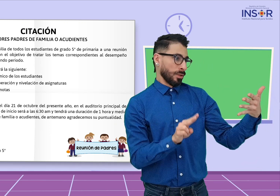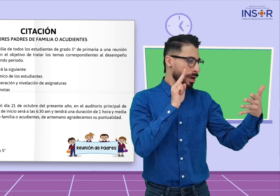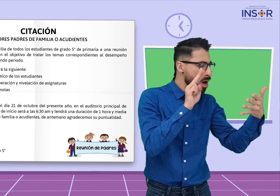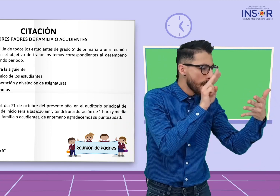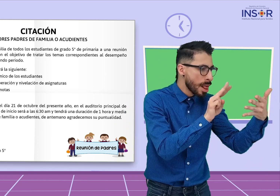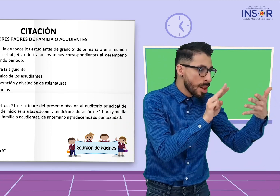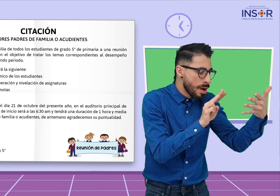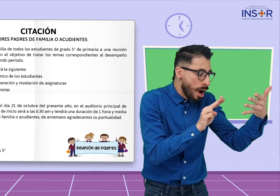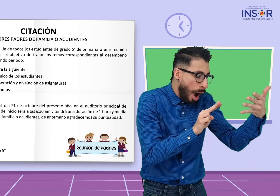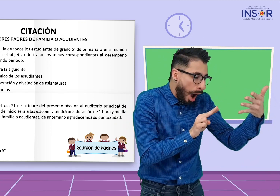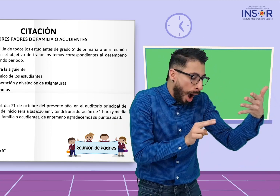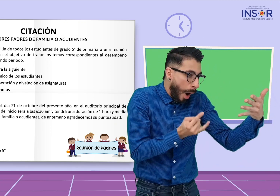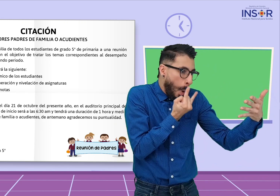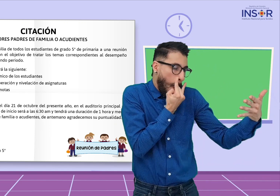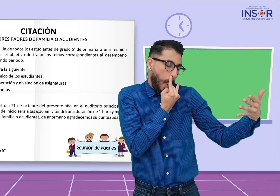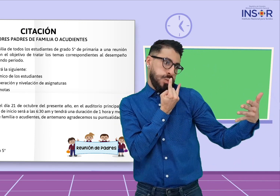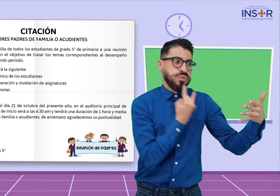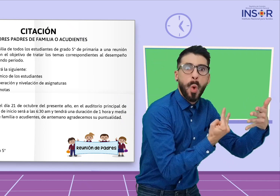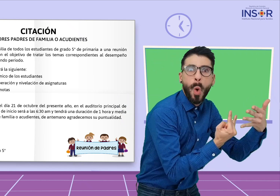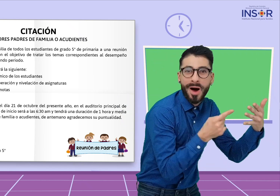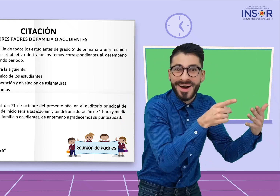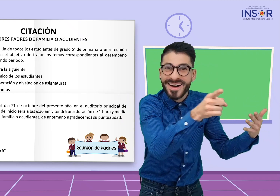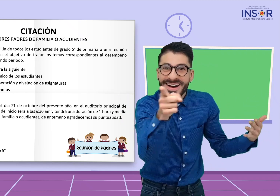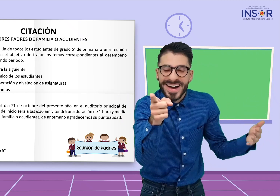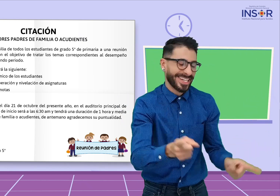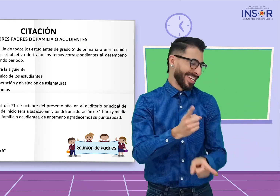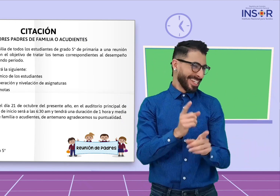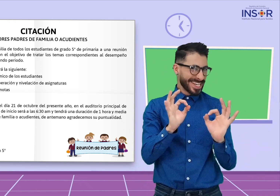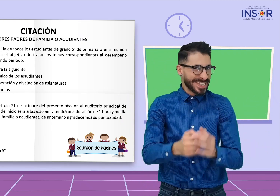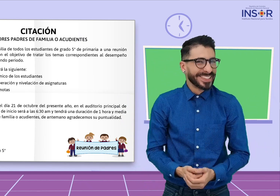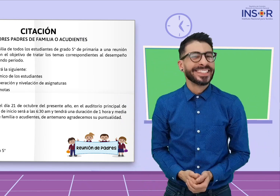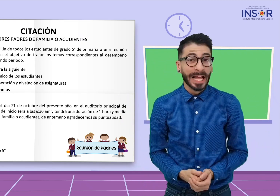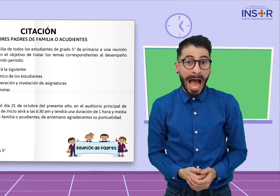porque en realidad es muy interesante. ¿Cierto que sí?